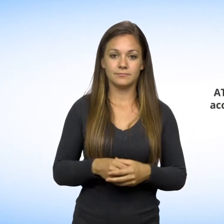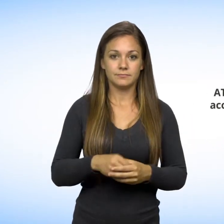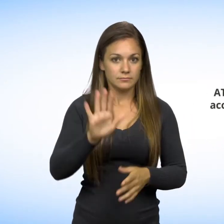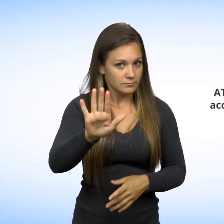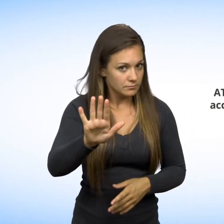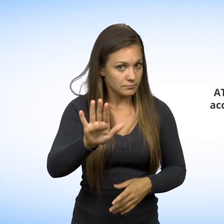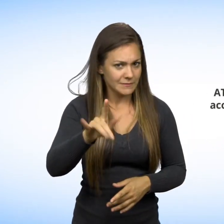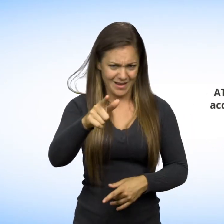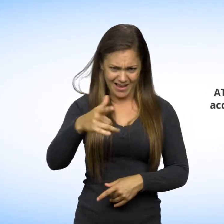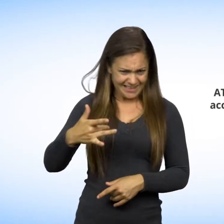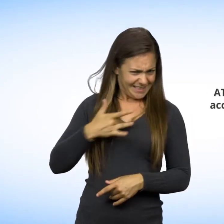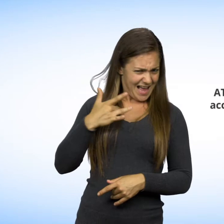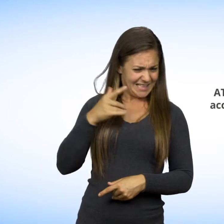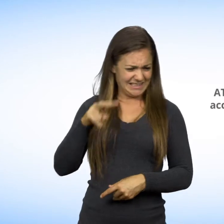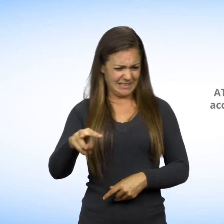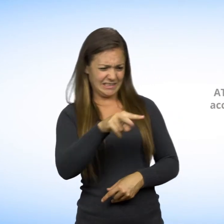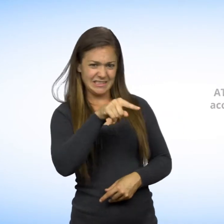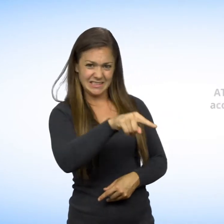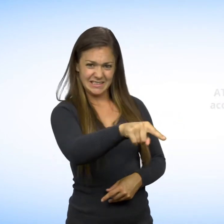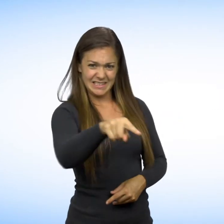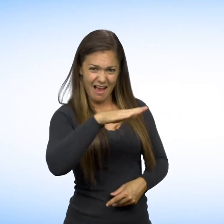Par courriel : accueil@cdpdj.qc.ca